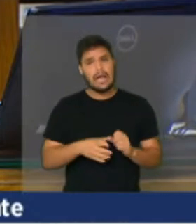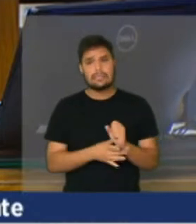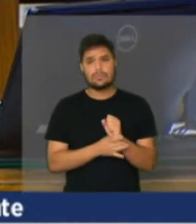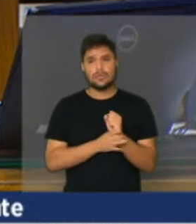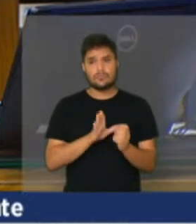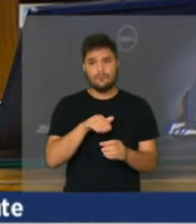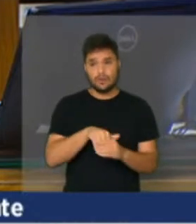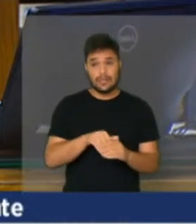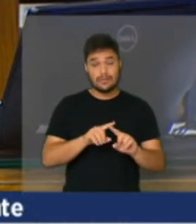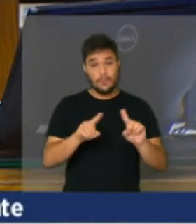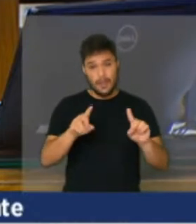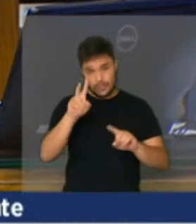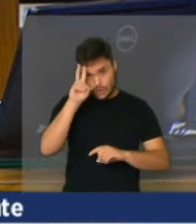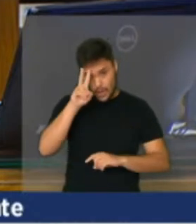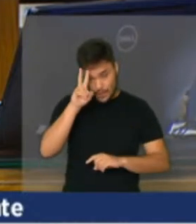RELATÓRIO. PASSA-SE É